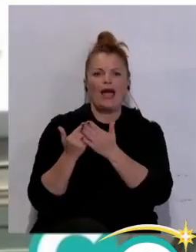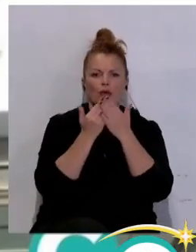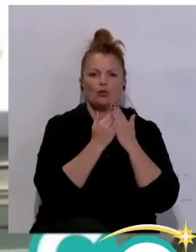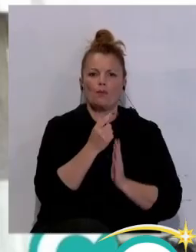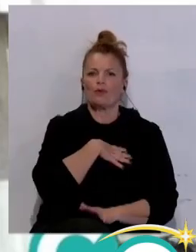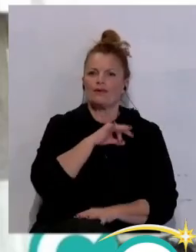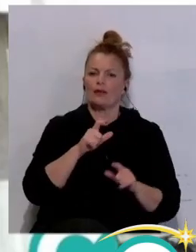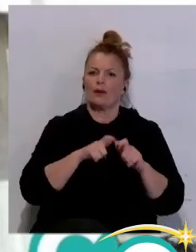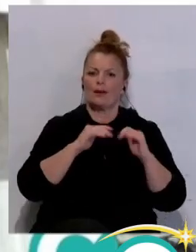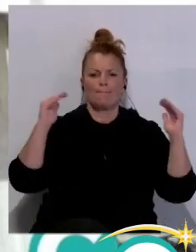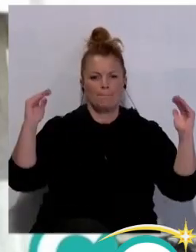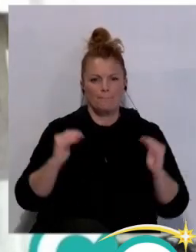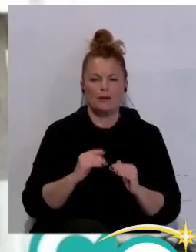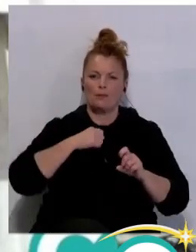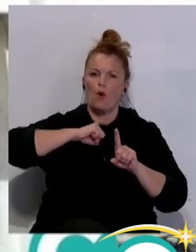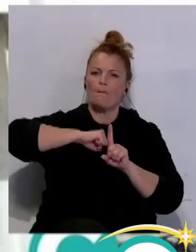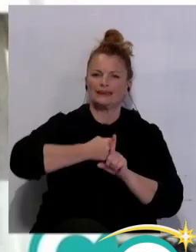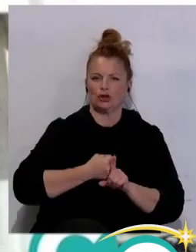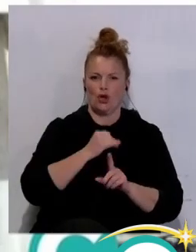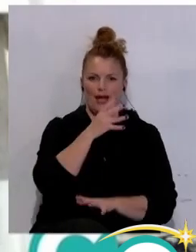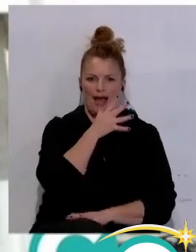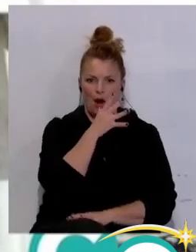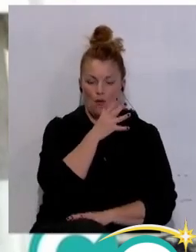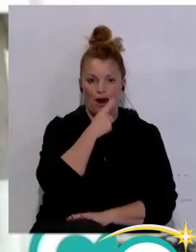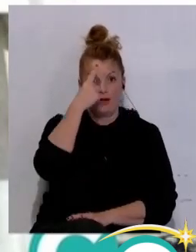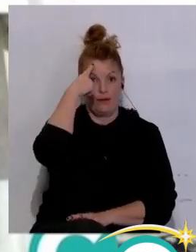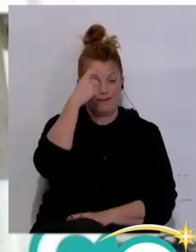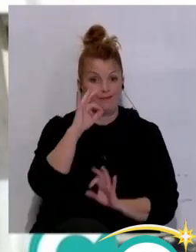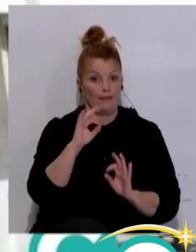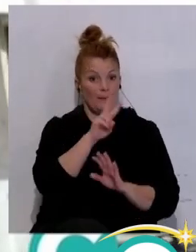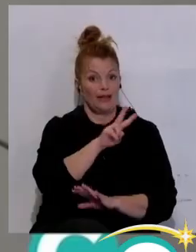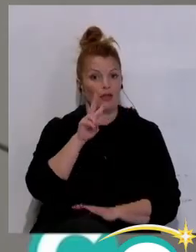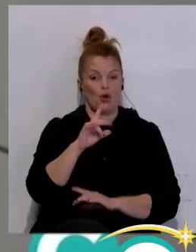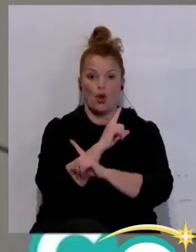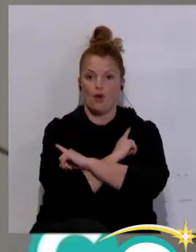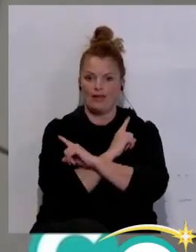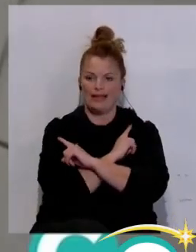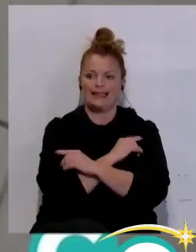de reducir más la presión del agua recordar que desde el 22 de noviembre ya se ha disminuido en